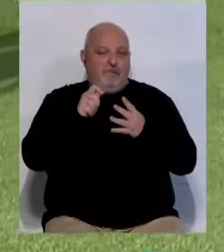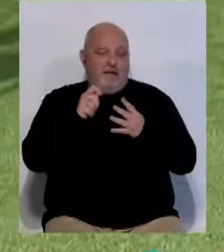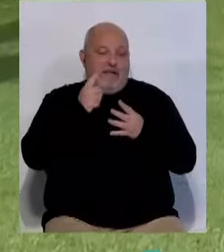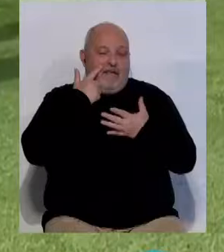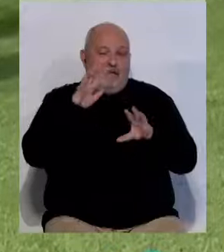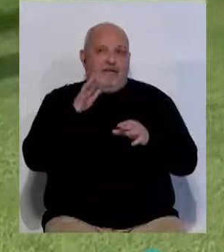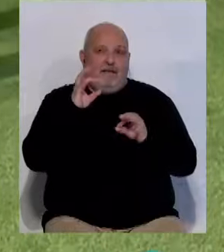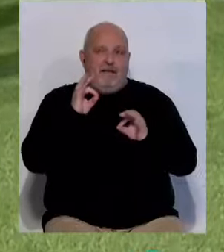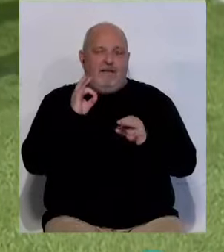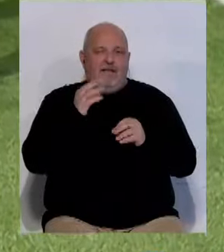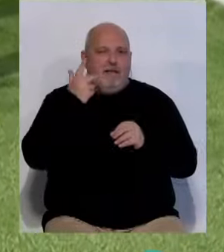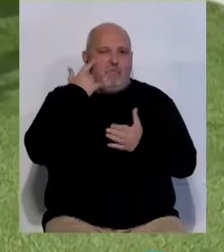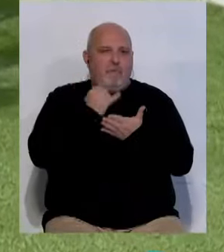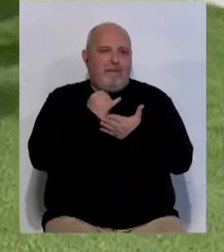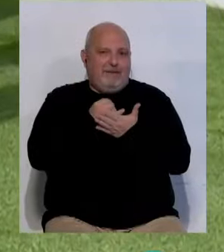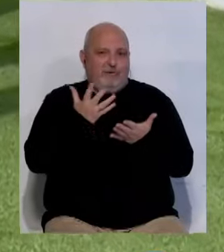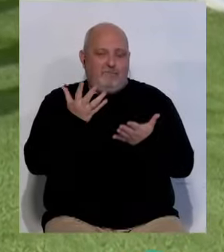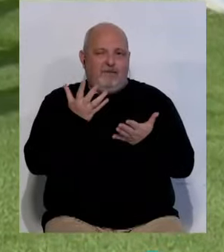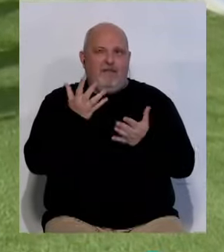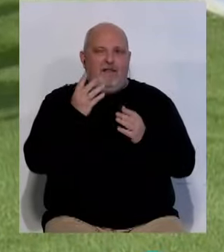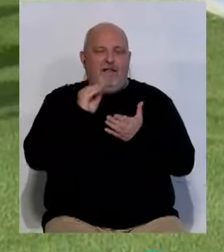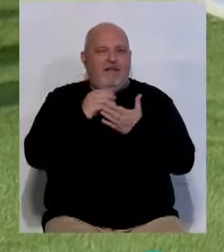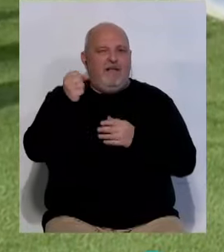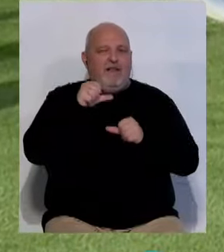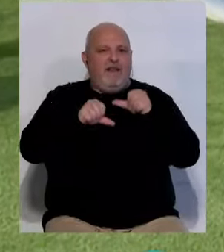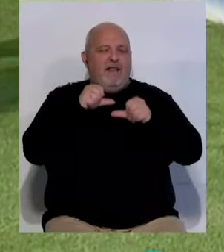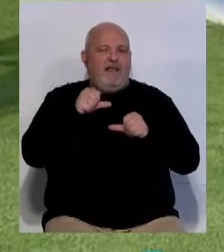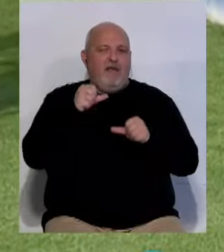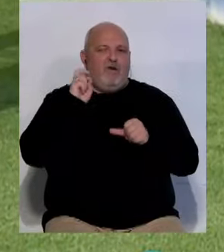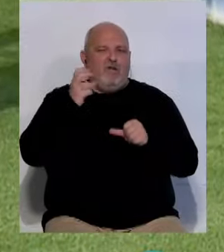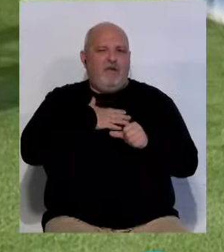que son experimentos no y futbolistas que ha venido de la liga Checa no sé dónde viene el